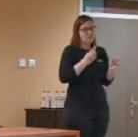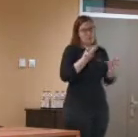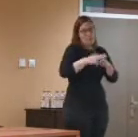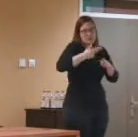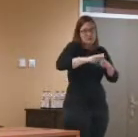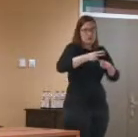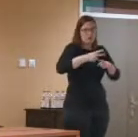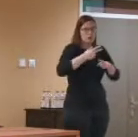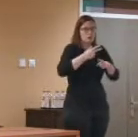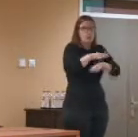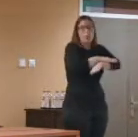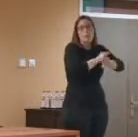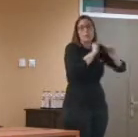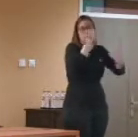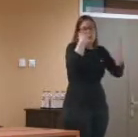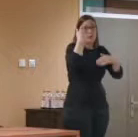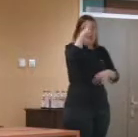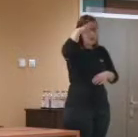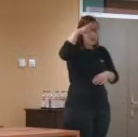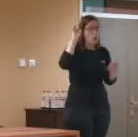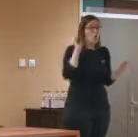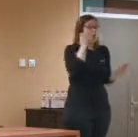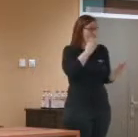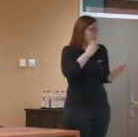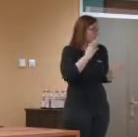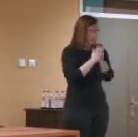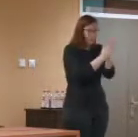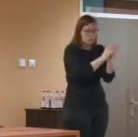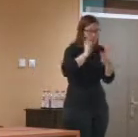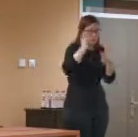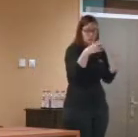de aquel momento del gobierno de Zapatero, o de Mariano Rajoy o compañía, y los medios les